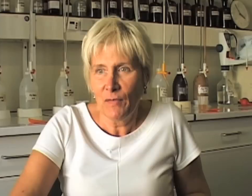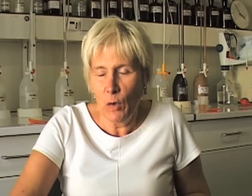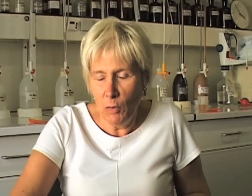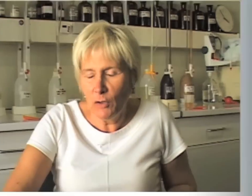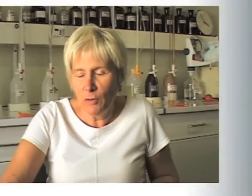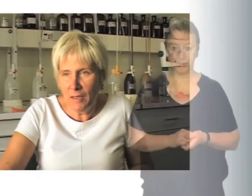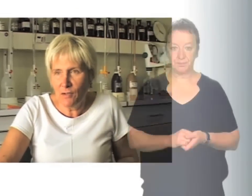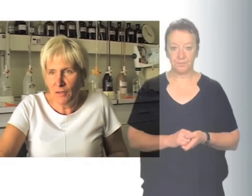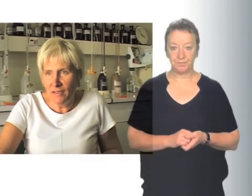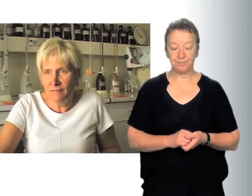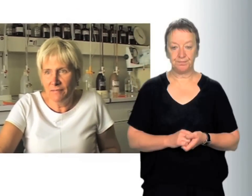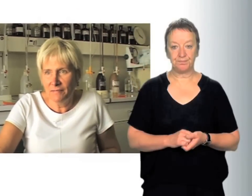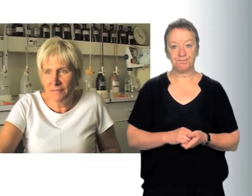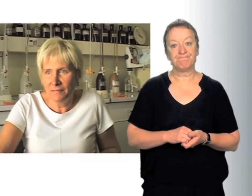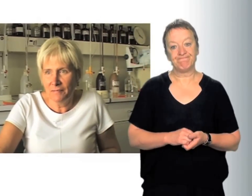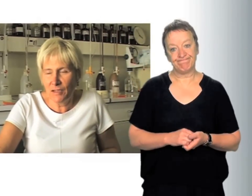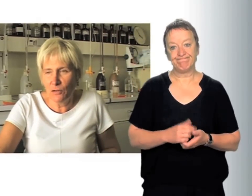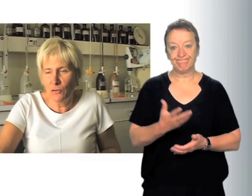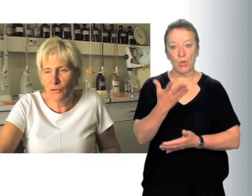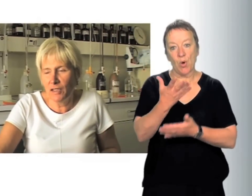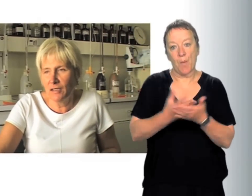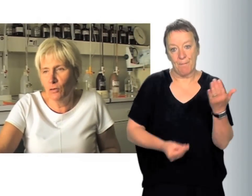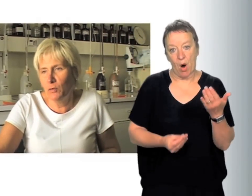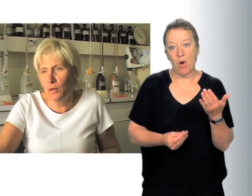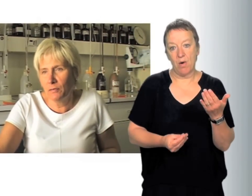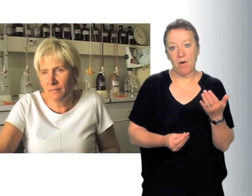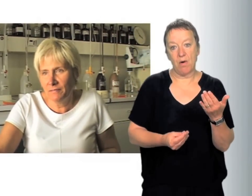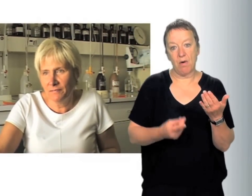On manque de personnel parce qu'on veut faire des doublons.